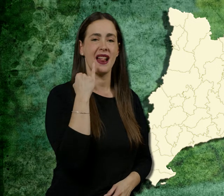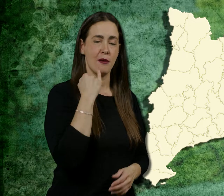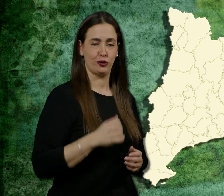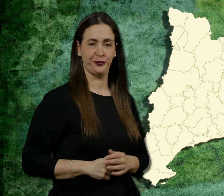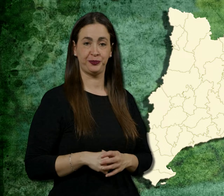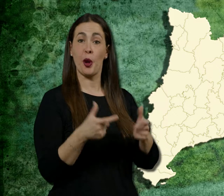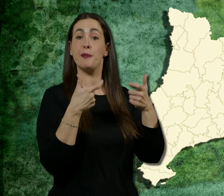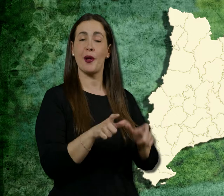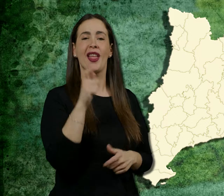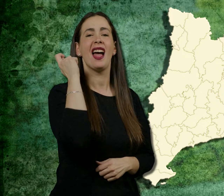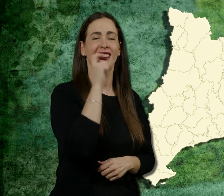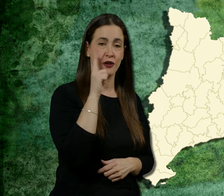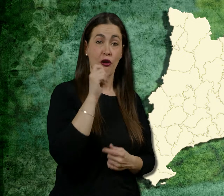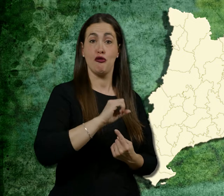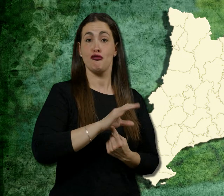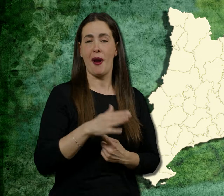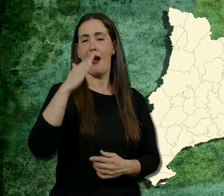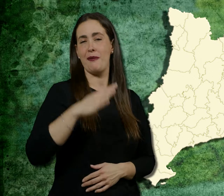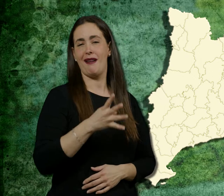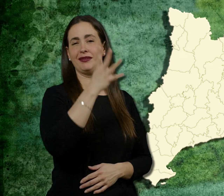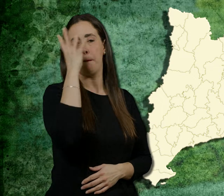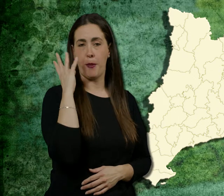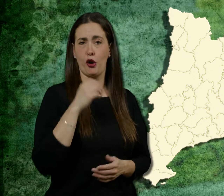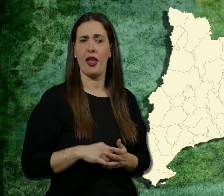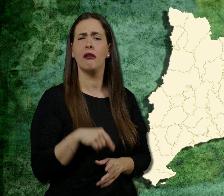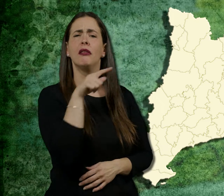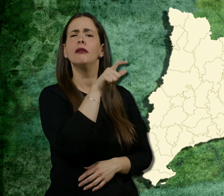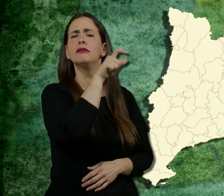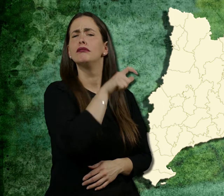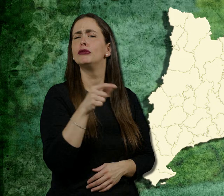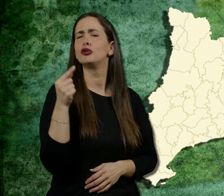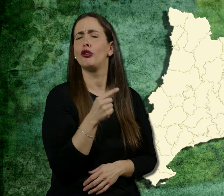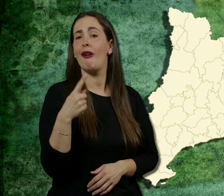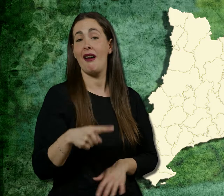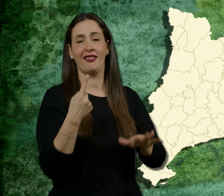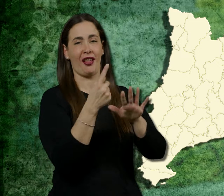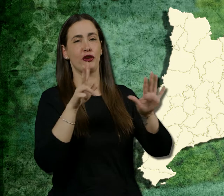PALAMÓS Província de Girona. Comarca: Baix Empordà.